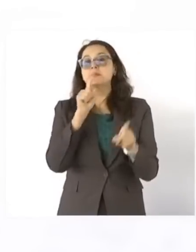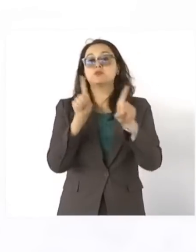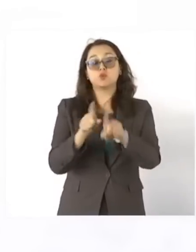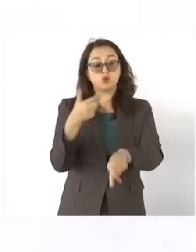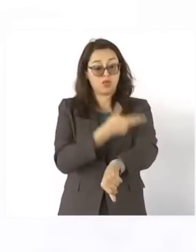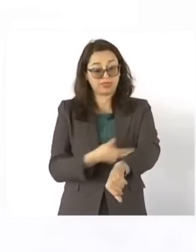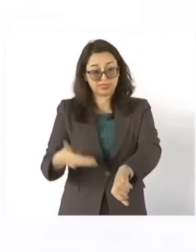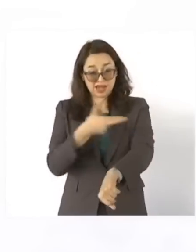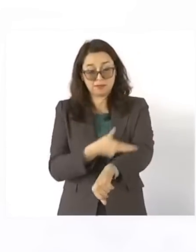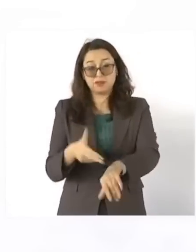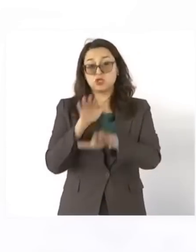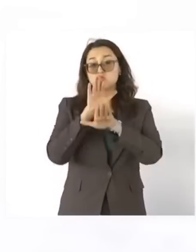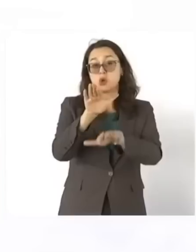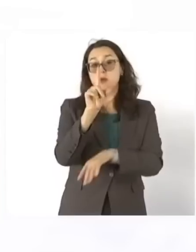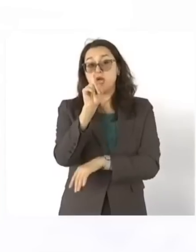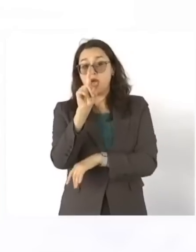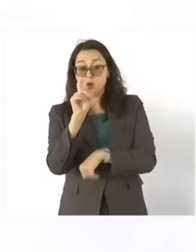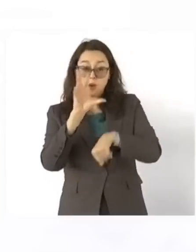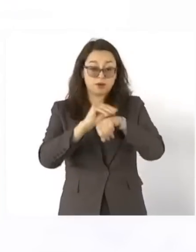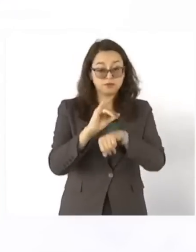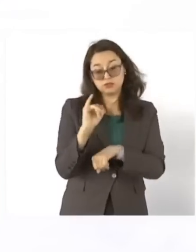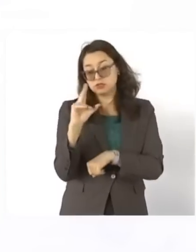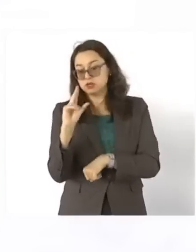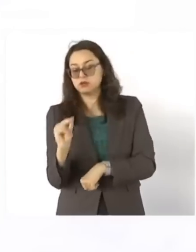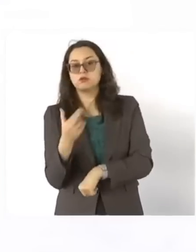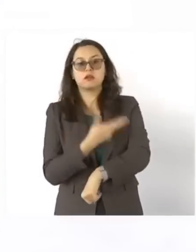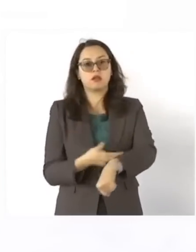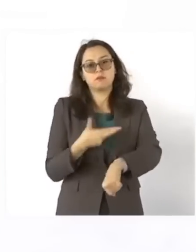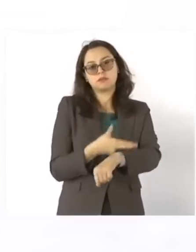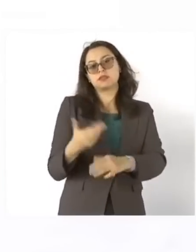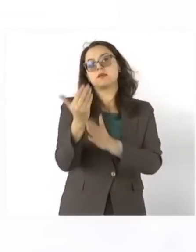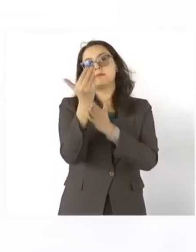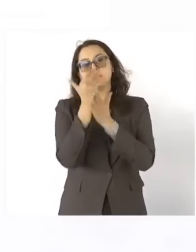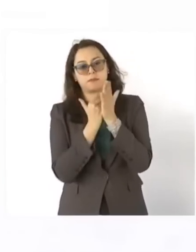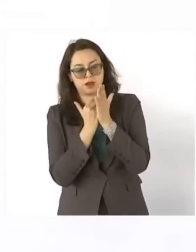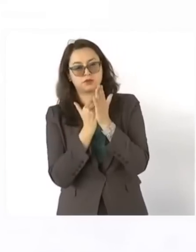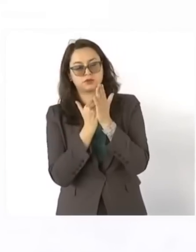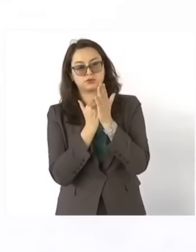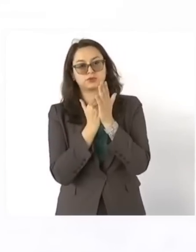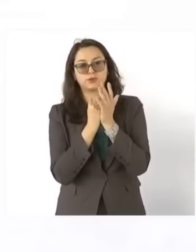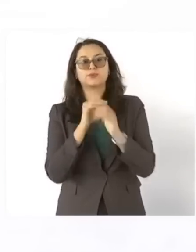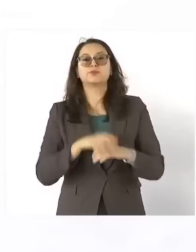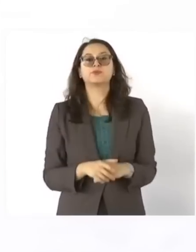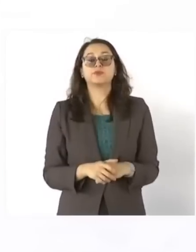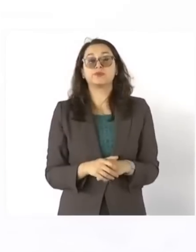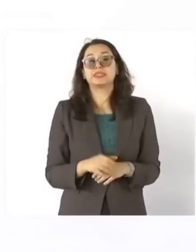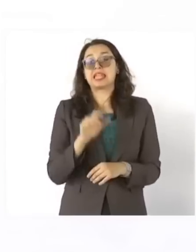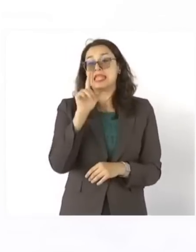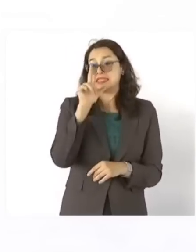Que tienen que ver con la concesión de agua y toda la las bases de datos Y además son 17 proyectos de